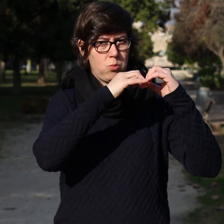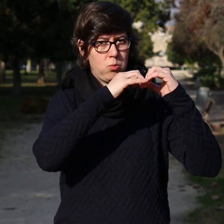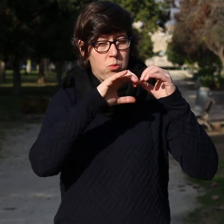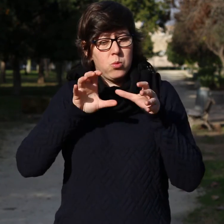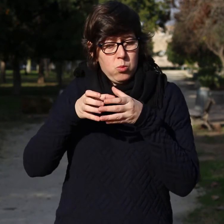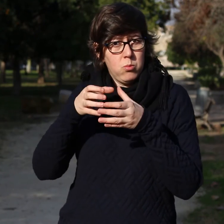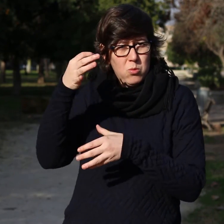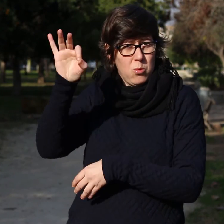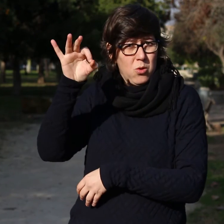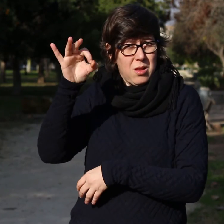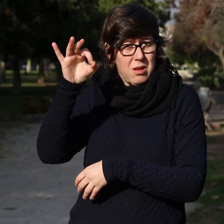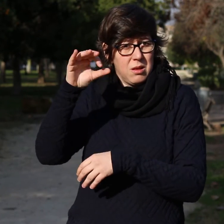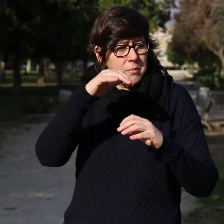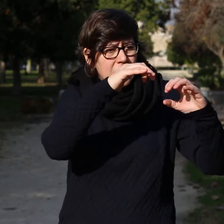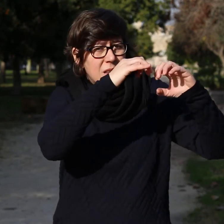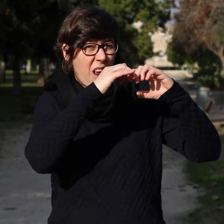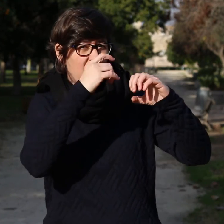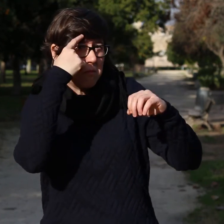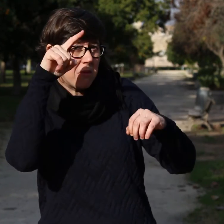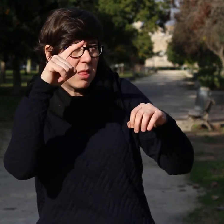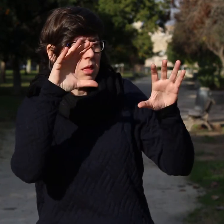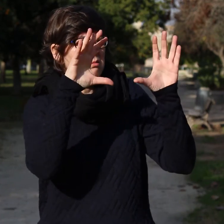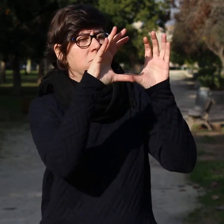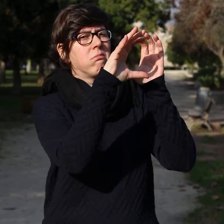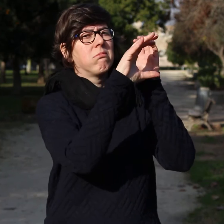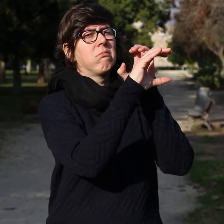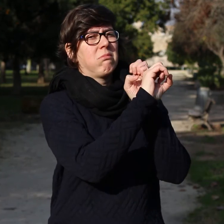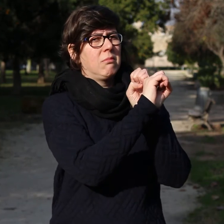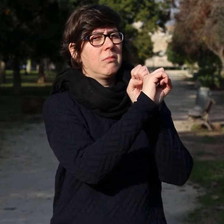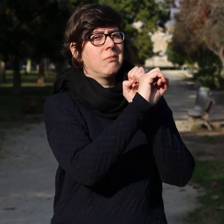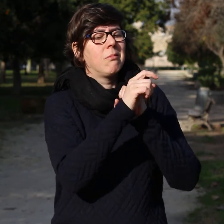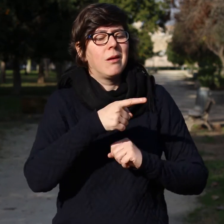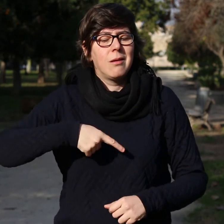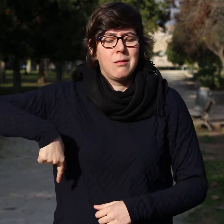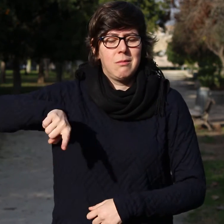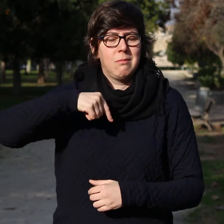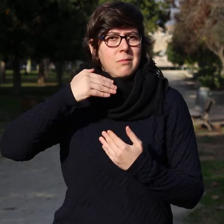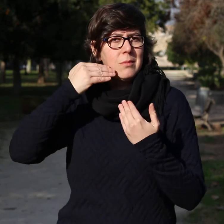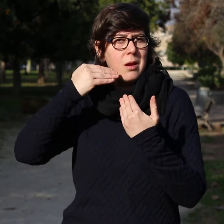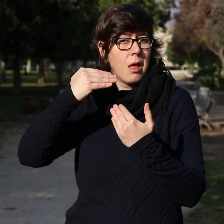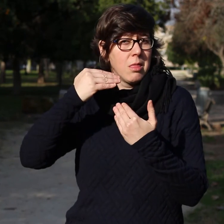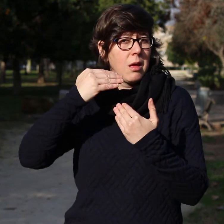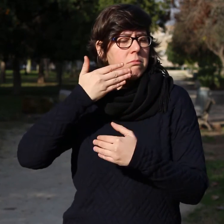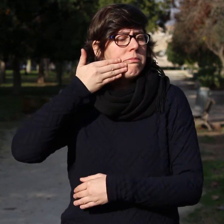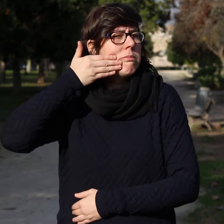de Valencia, valenciana, que entró en el Senado por parte de Podemos. Sabéis que el Senado es una cámara bastante opaca